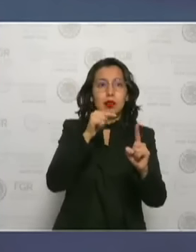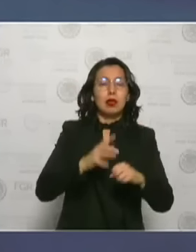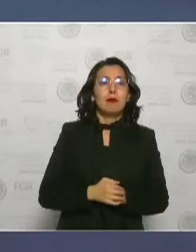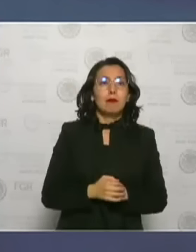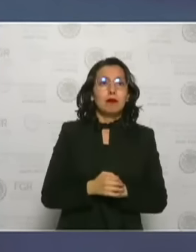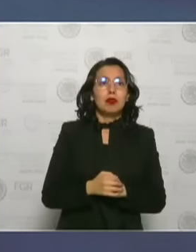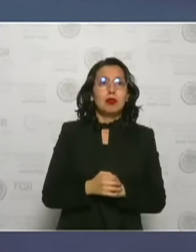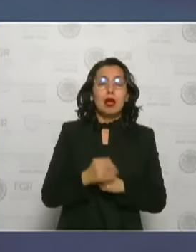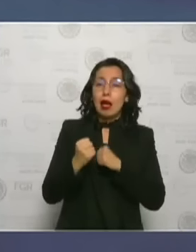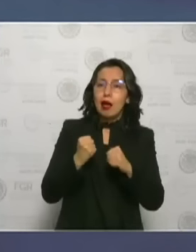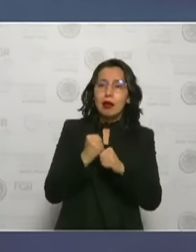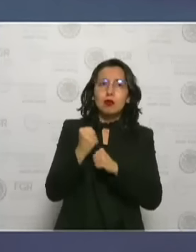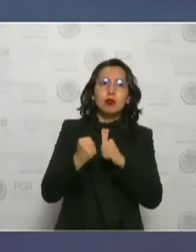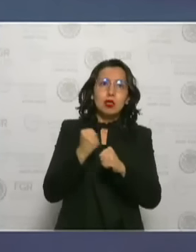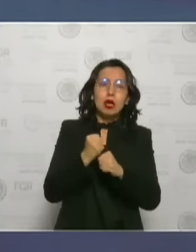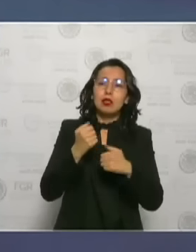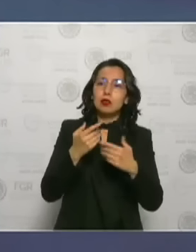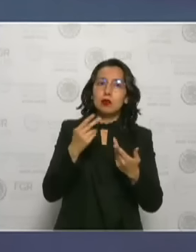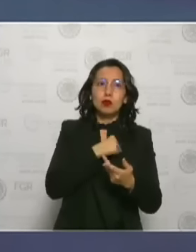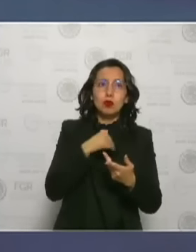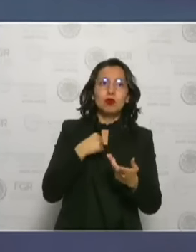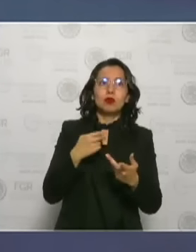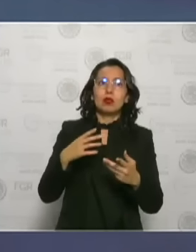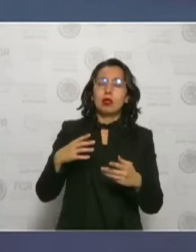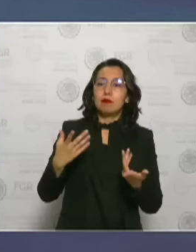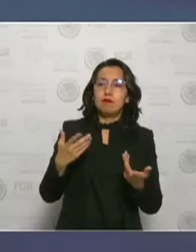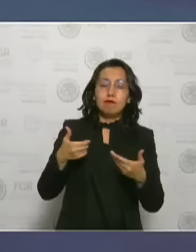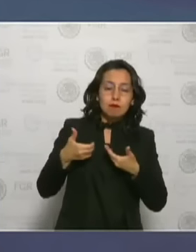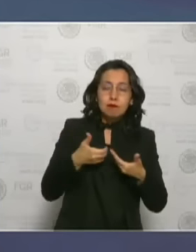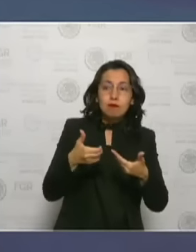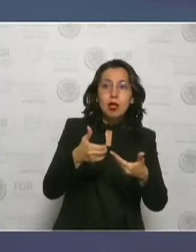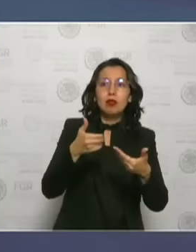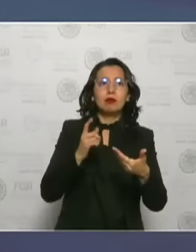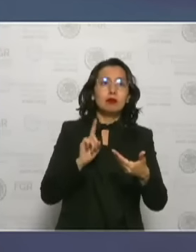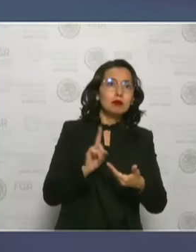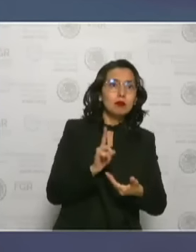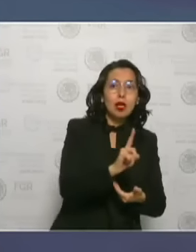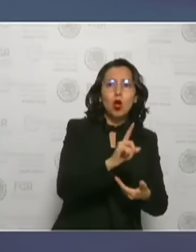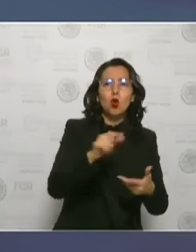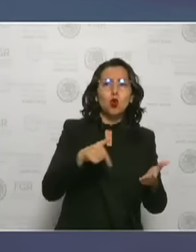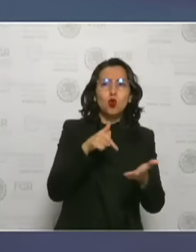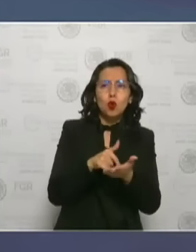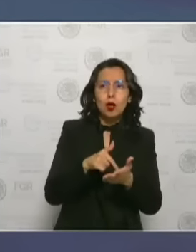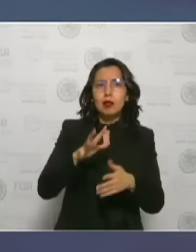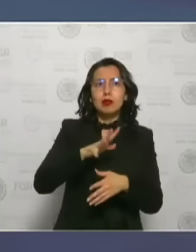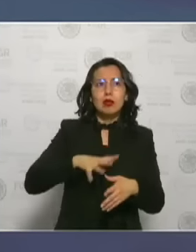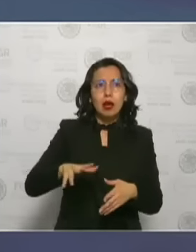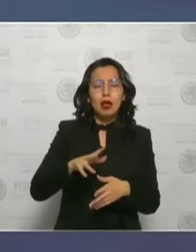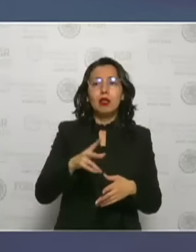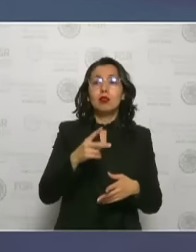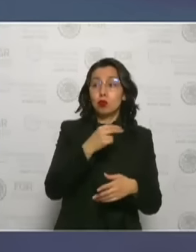y décadas caminamos las calles, los barrios, las colonias. las comunidades. Hemos vivido,